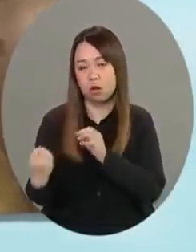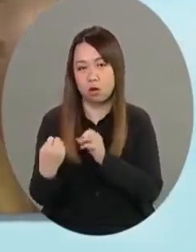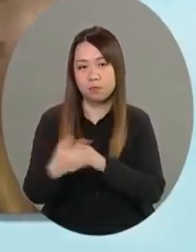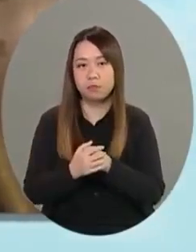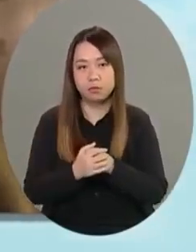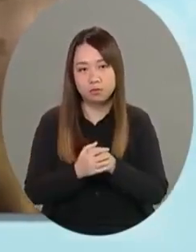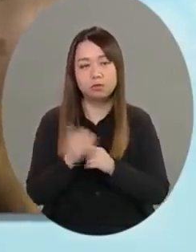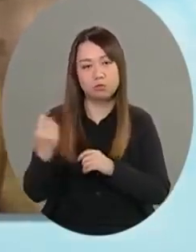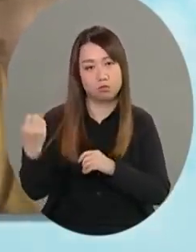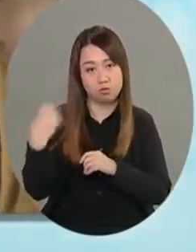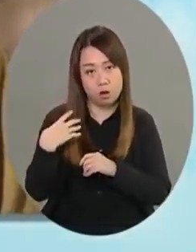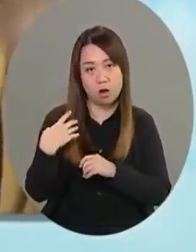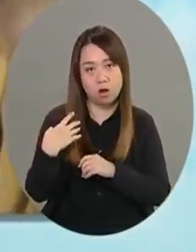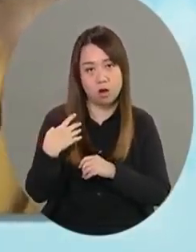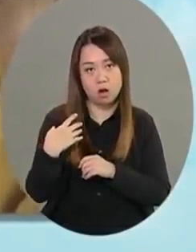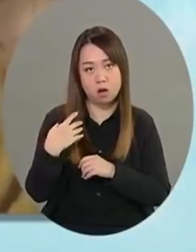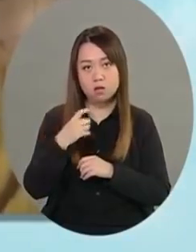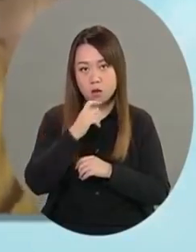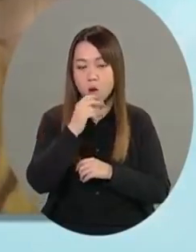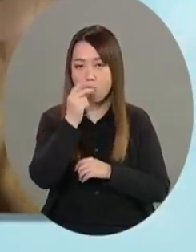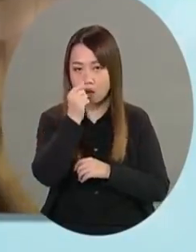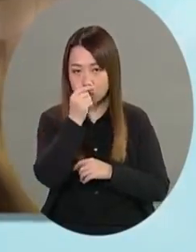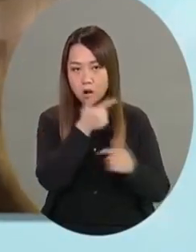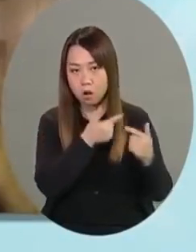那么他们都和我们讲了呢，他们是有兴趣呢 去继续的